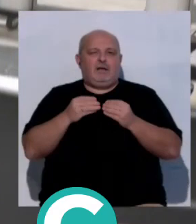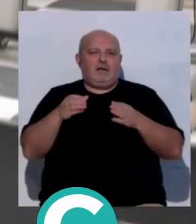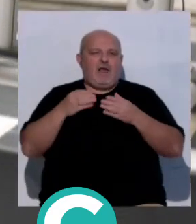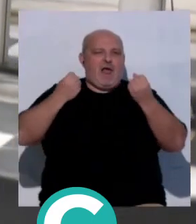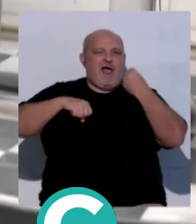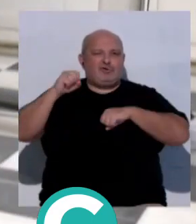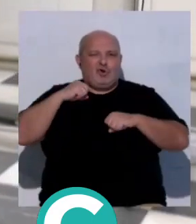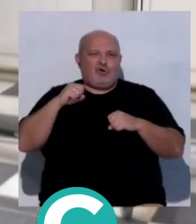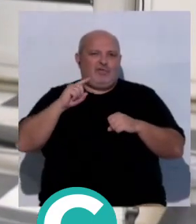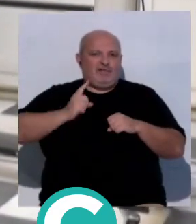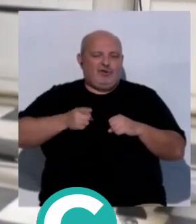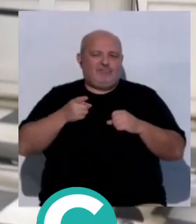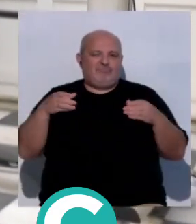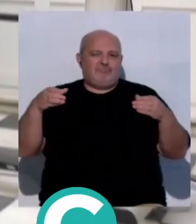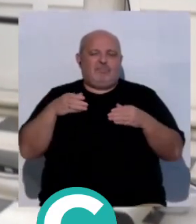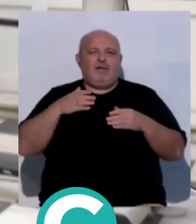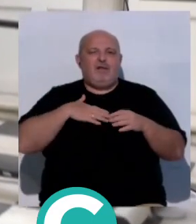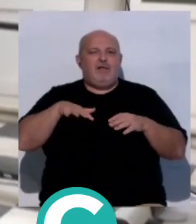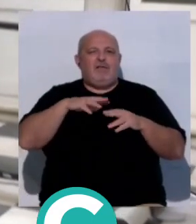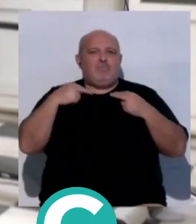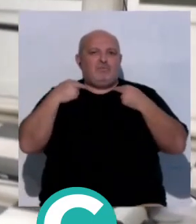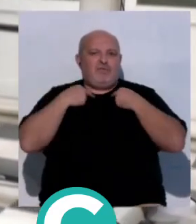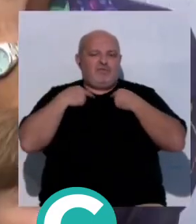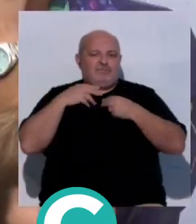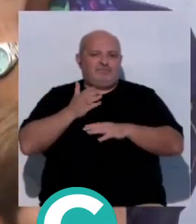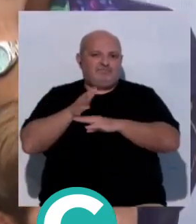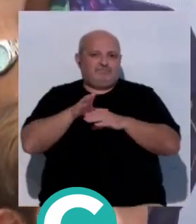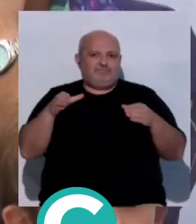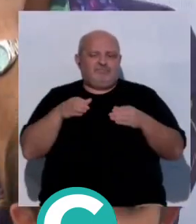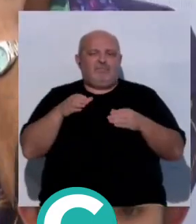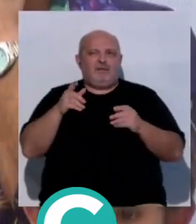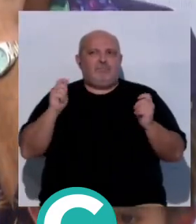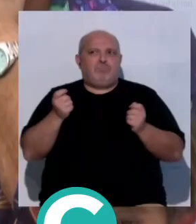elenco llegaba Este martes al palacio provincial de la diputación entidad patrocinadora de esta